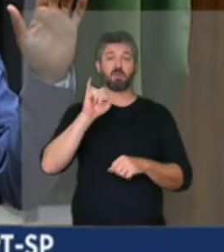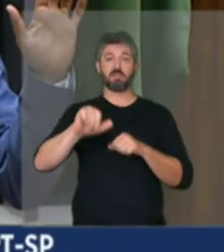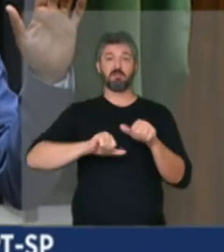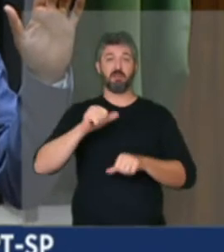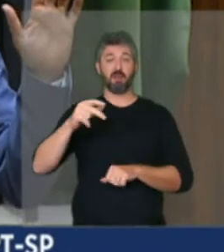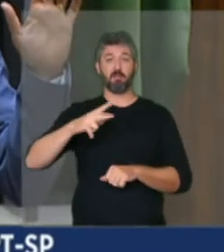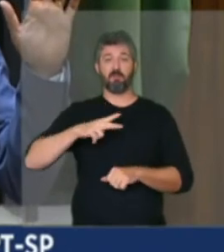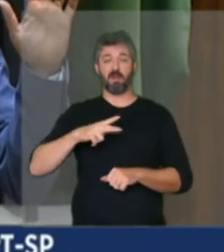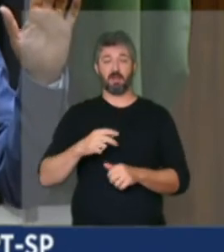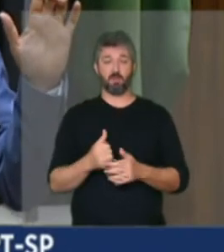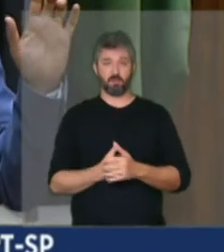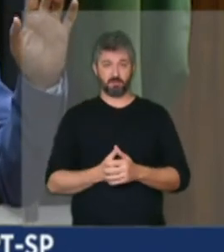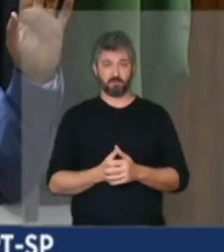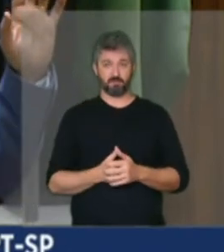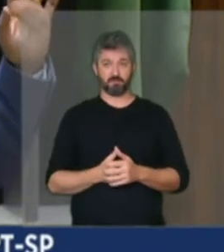DOS CORREIOS. E ASSIM VAI